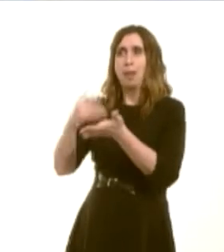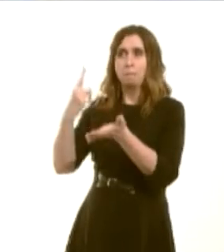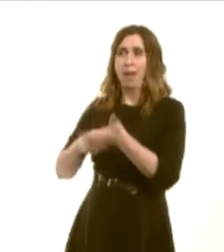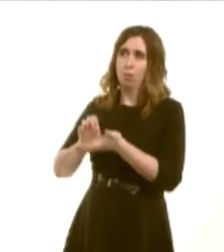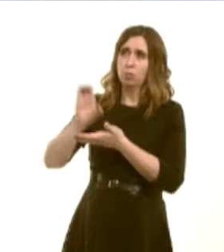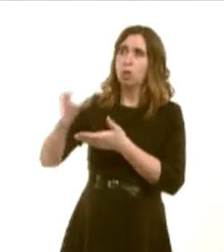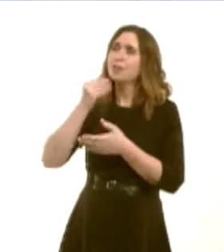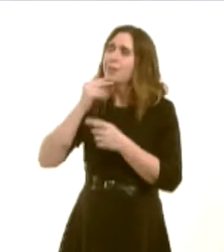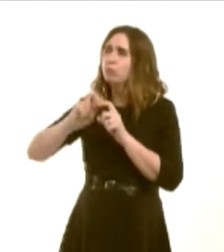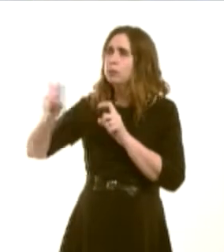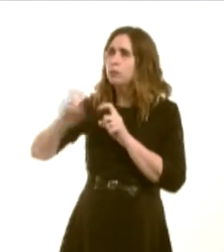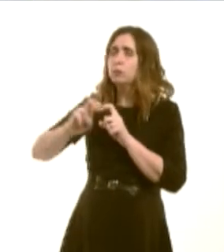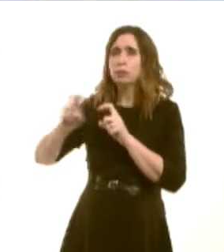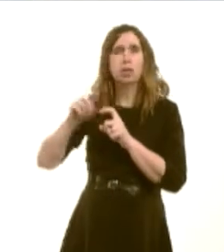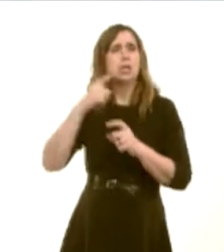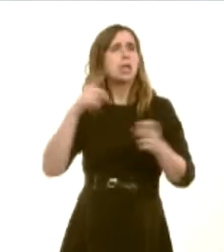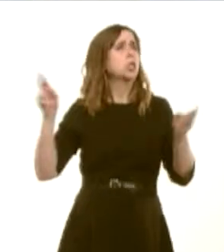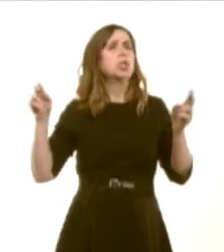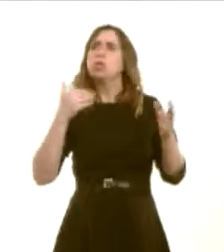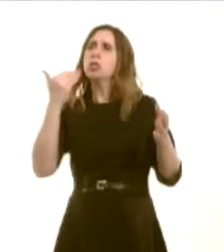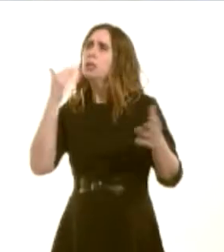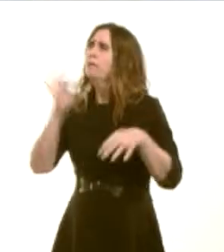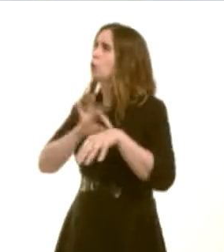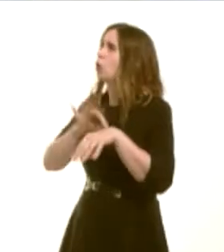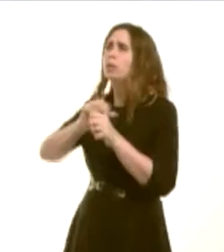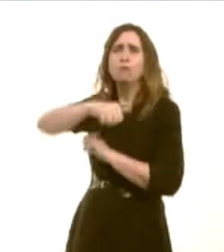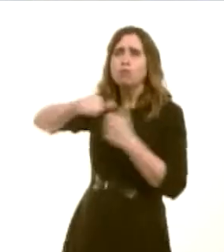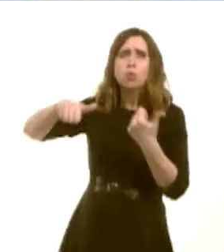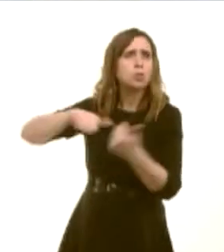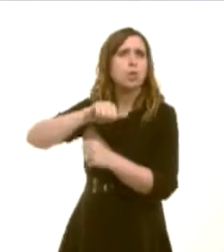prinder doctoriaid i gynnal rotas digonol, ond er hynny rydym hefyd yn gwybod bod ëregistrarsí